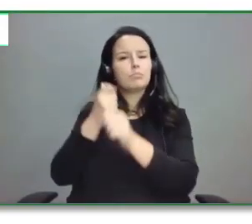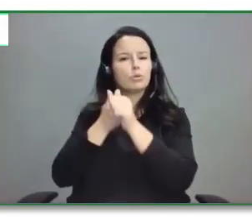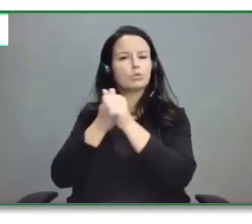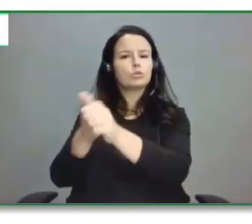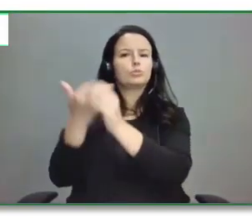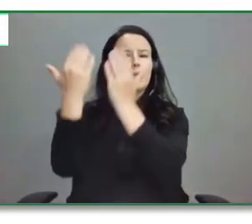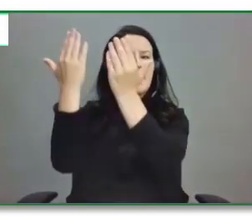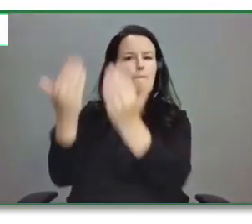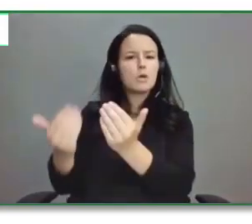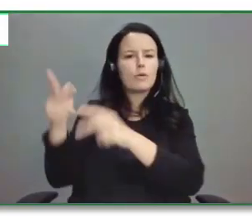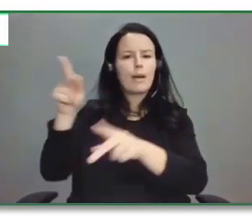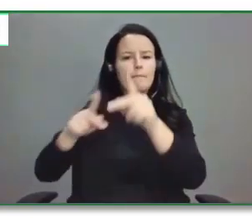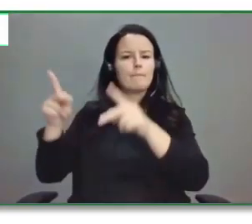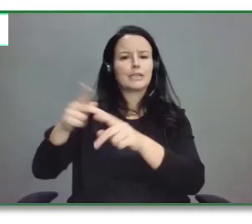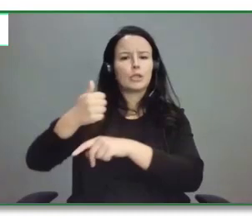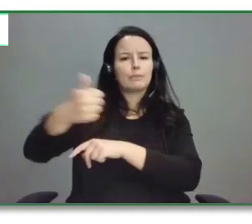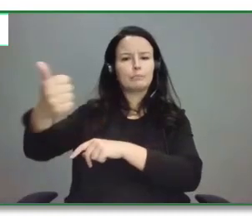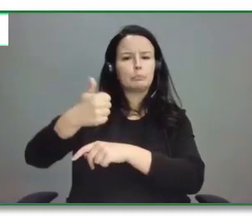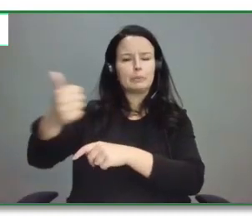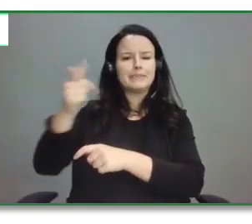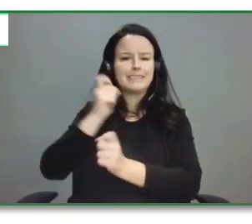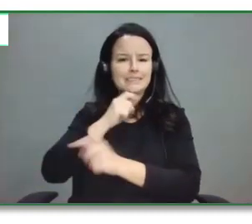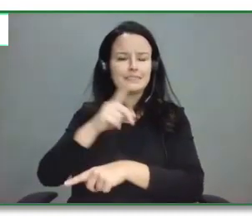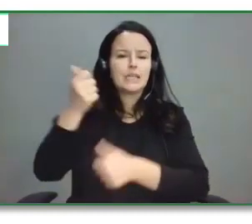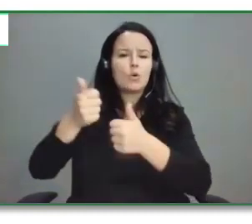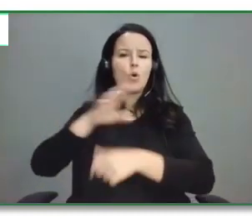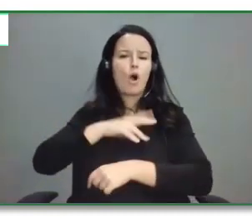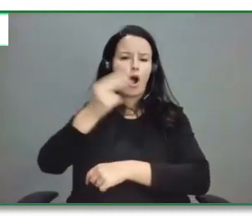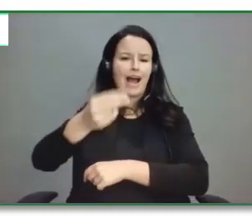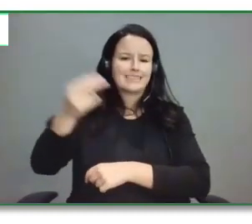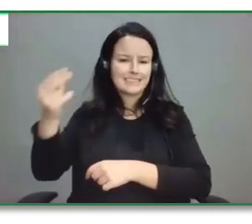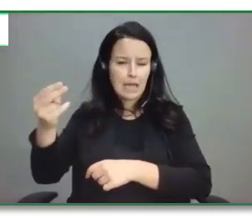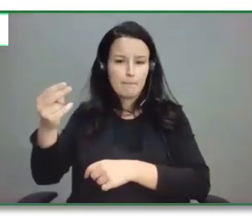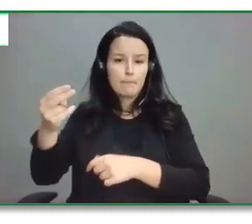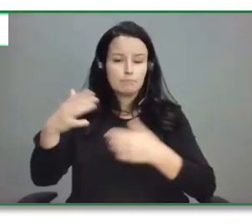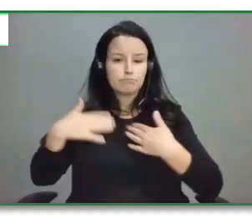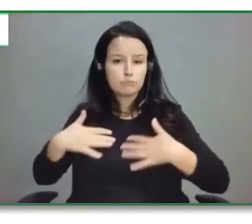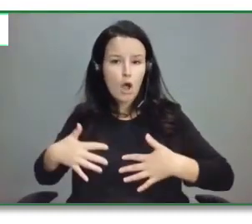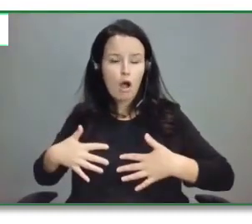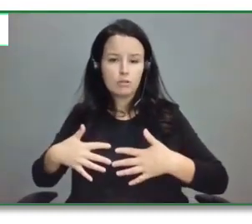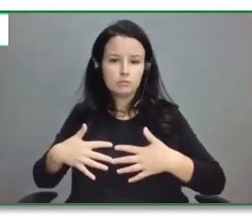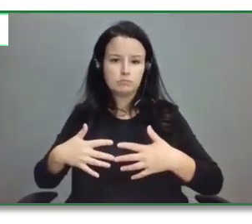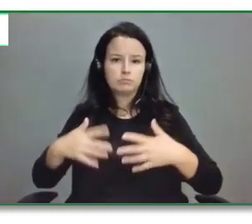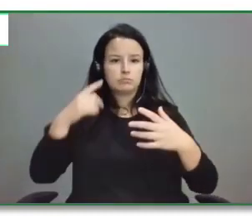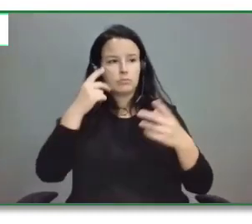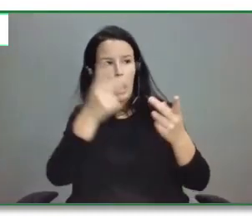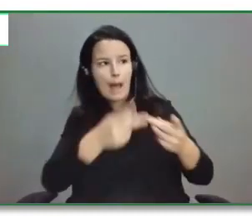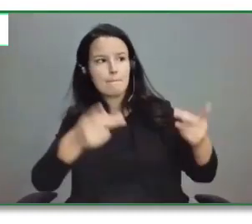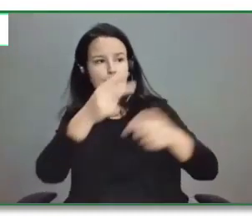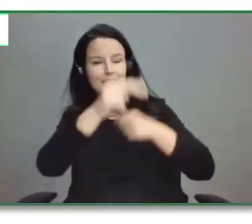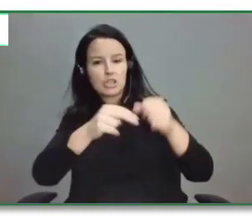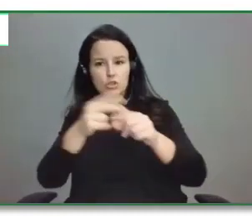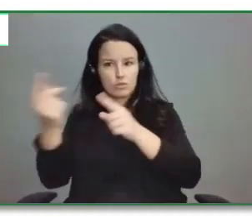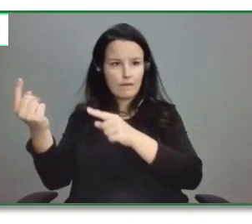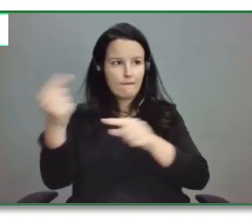réduite ou vivant avec une handicap motrice pour explorer également des